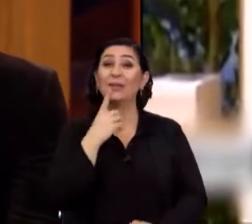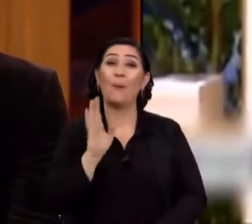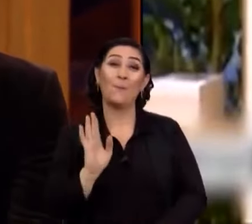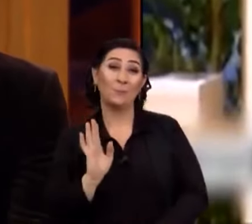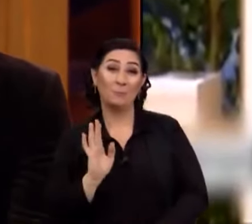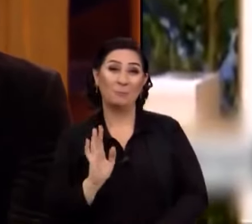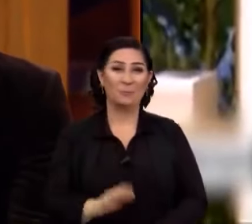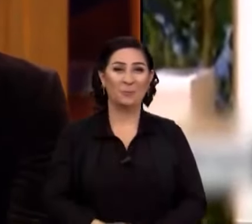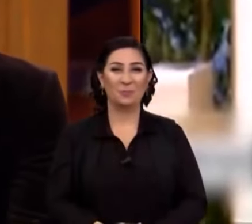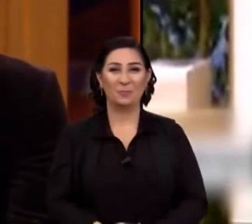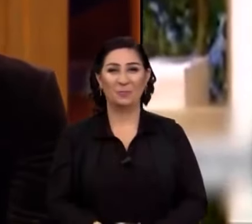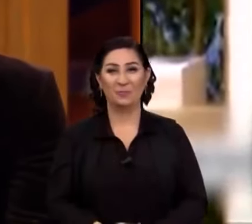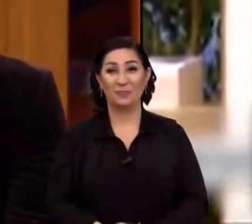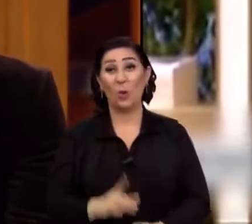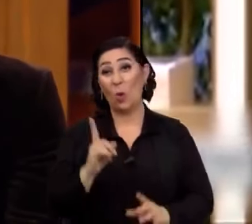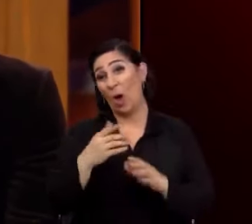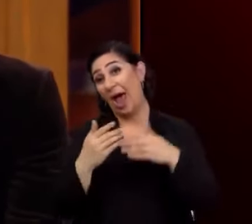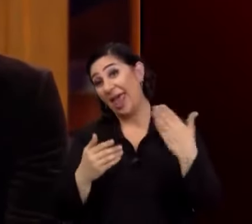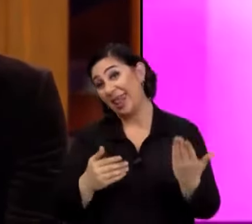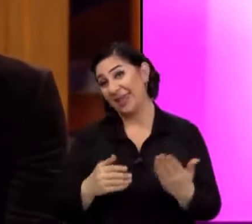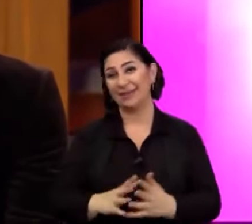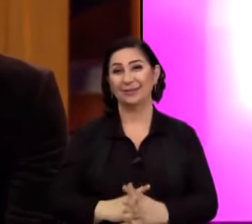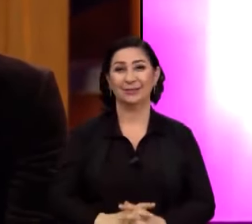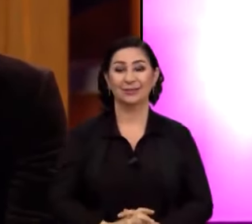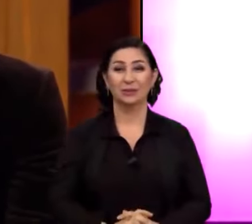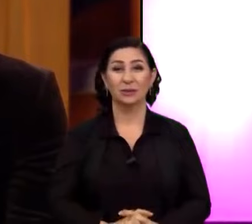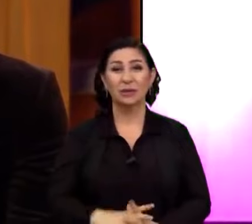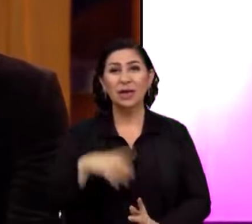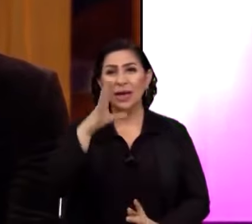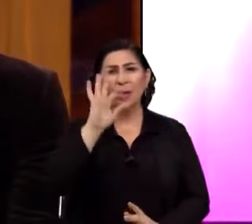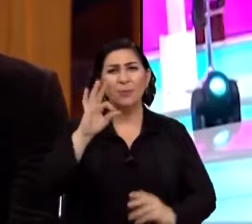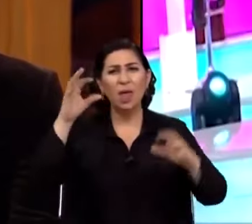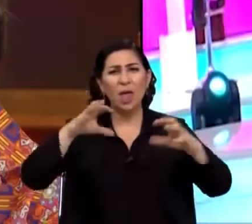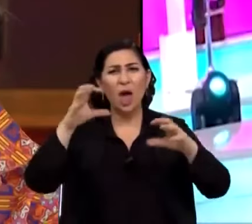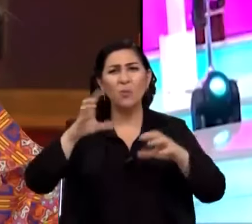demem o da ayrı kim yağmur mu çıkmıştı biri